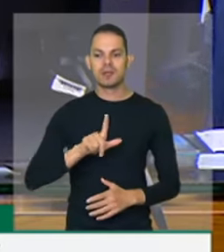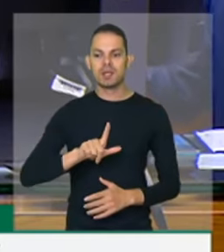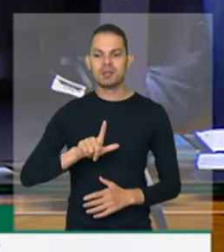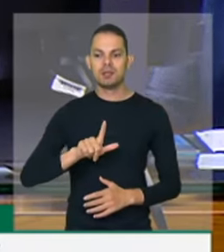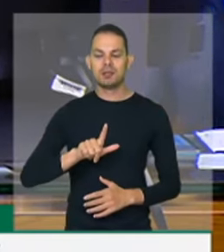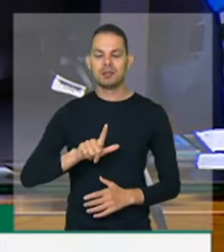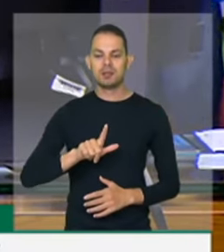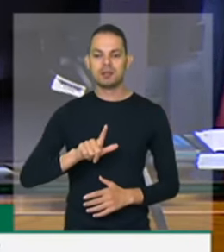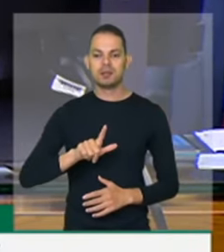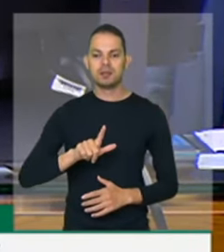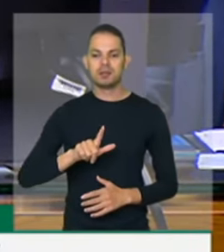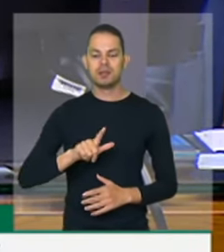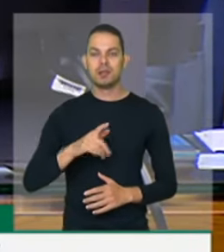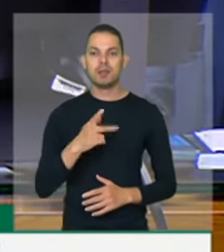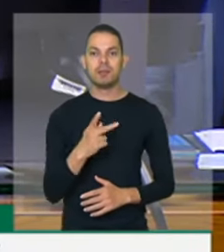ORIENTA O PL JÁ ESTÁ NÃO, PCDOB? CIDADANIA.